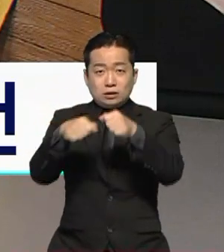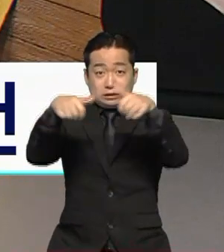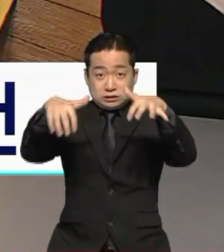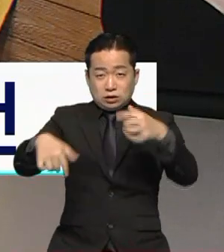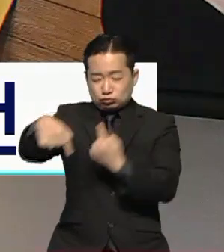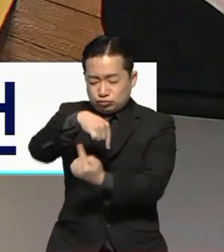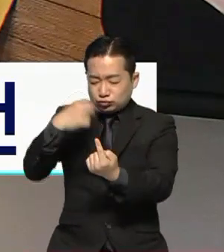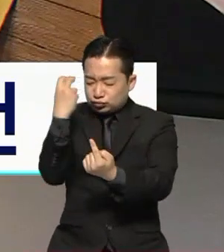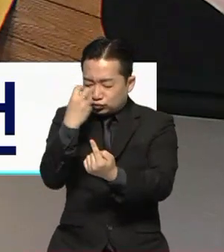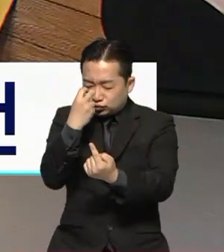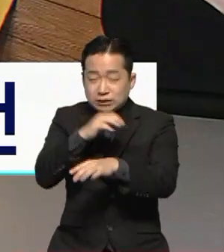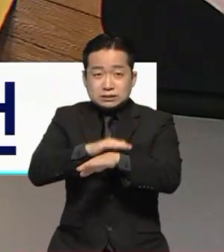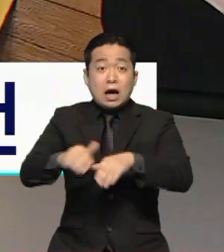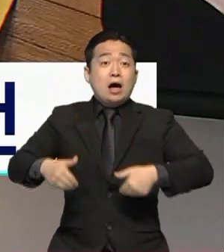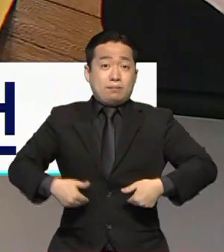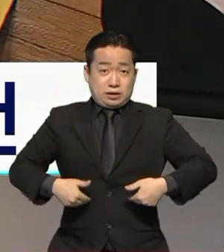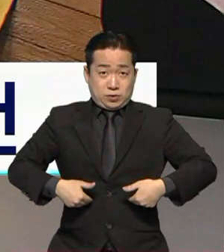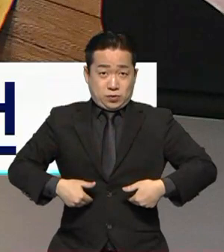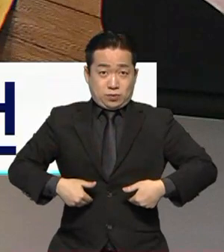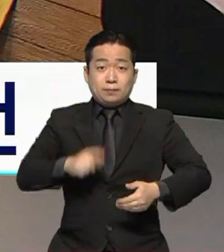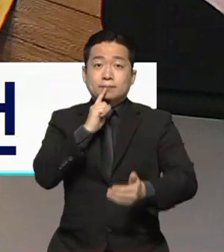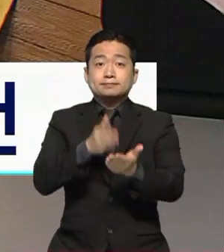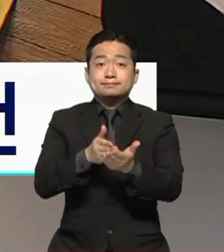관리돼야 한다는 지적입니다. 김덕현 기자가 보도합니다.